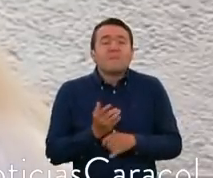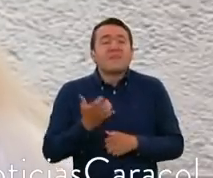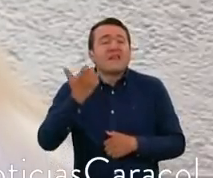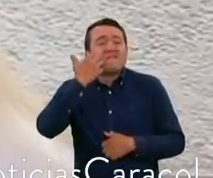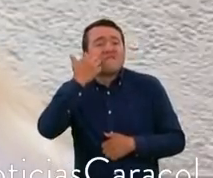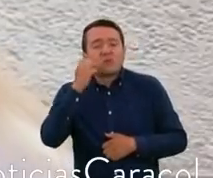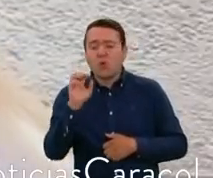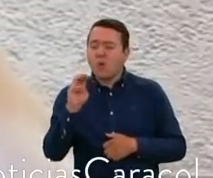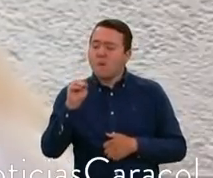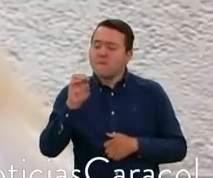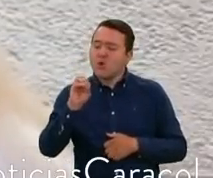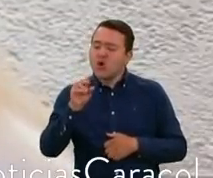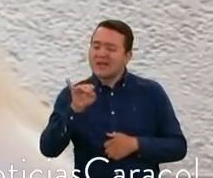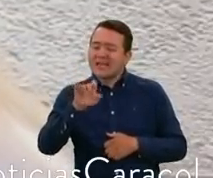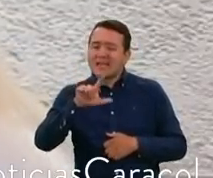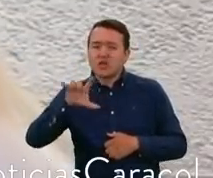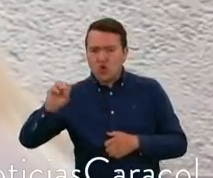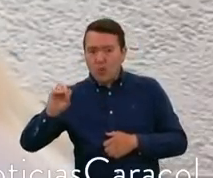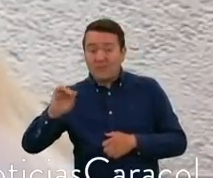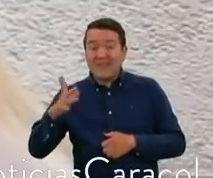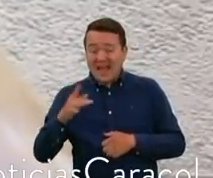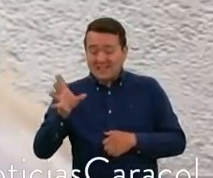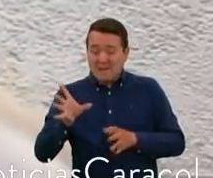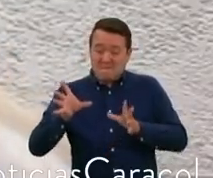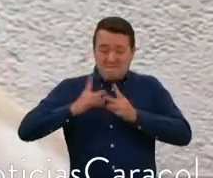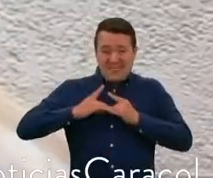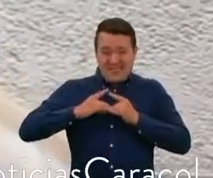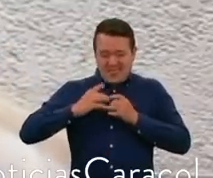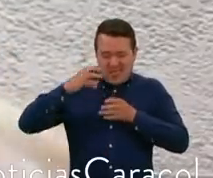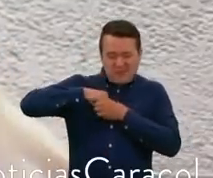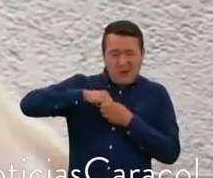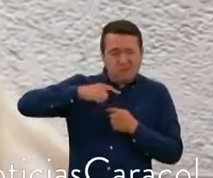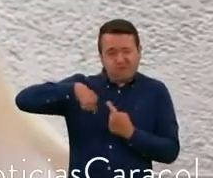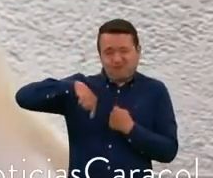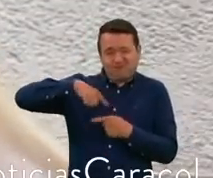Baylón, rompe el alma, ahí está con su mejor amigo y a los dos